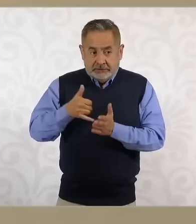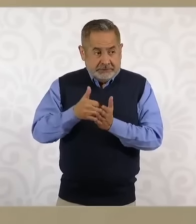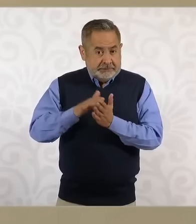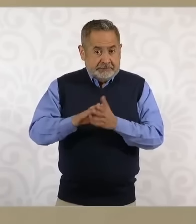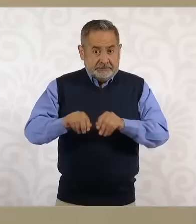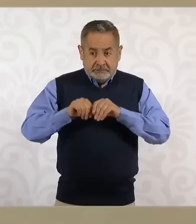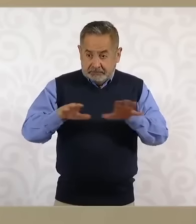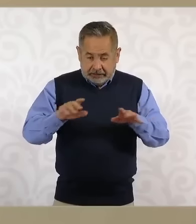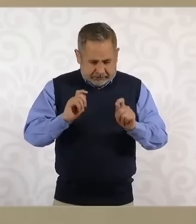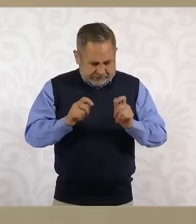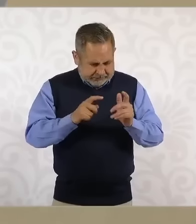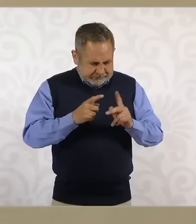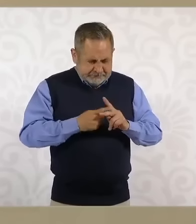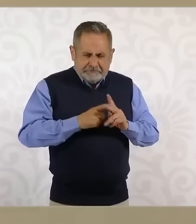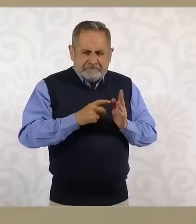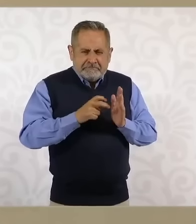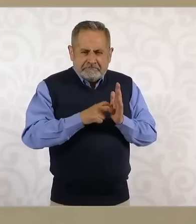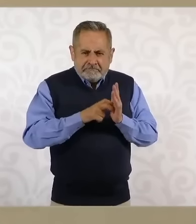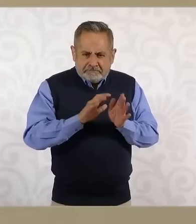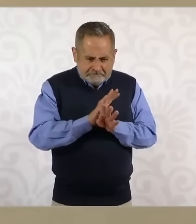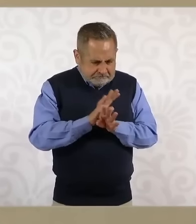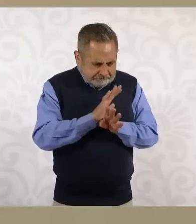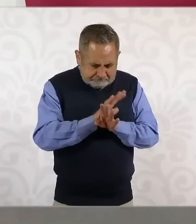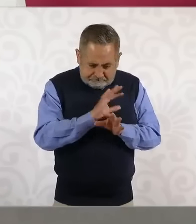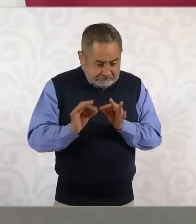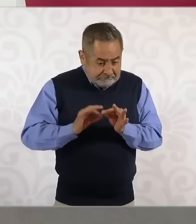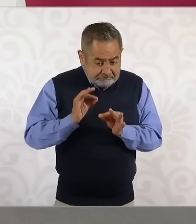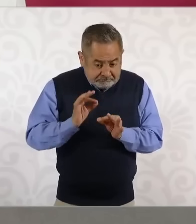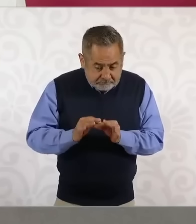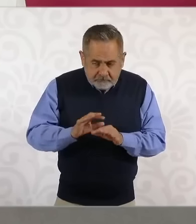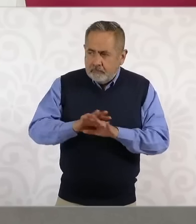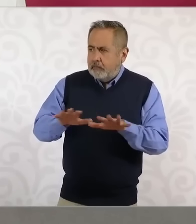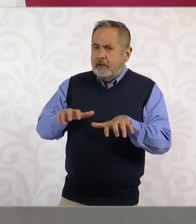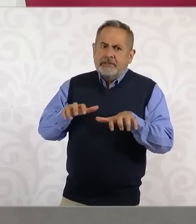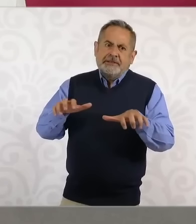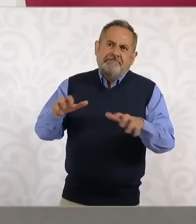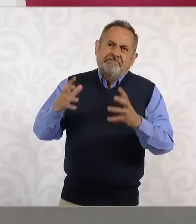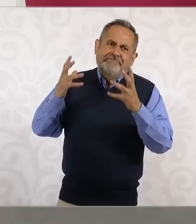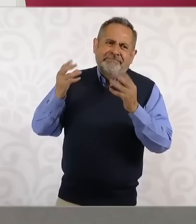esta modificación a las bases que presidenta, muchas gracias porque son muchísimos y muchísimas